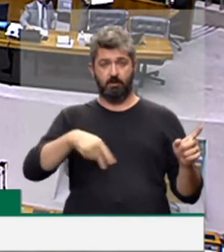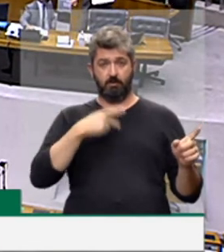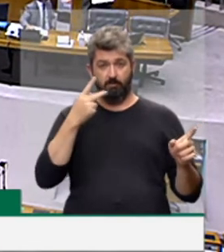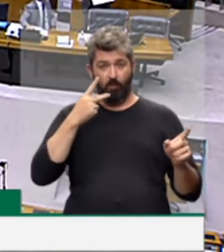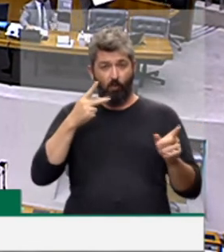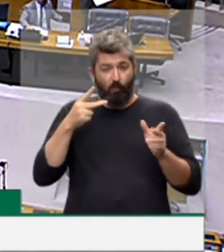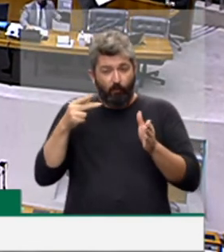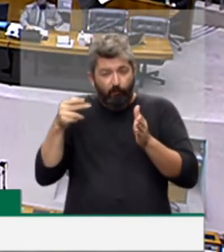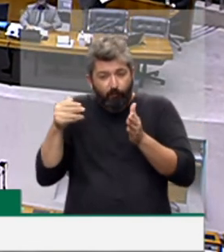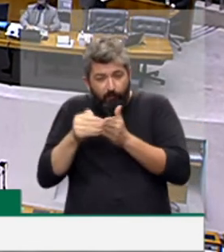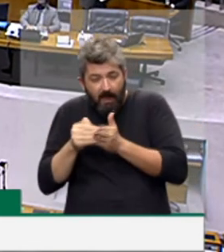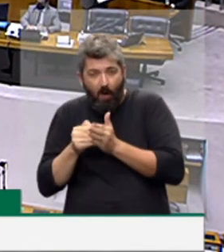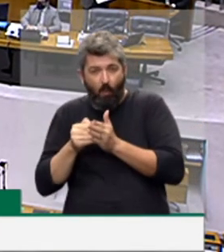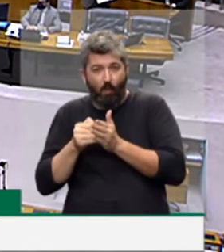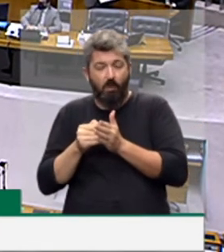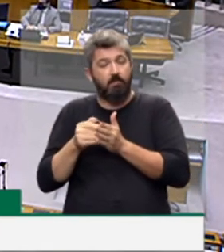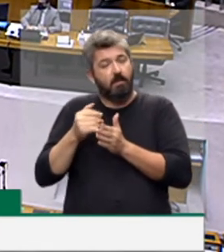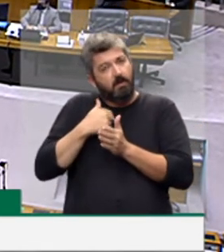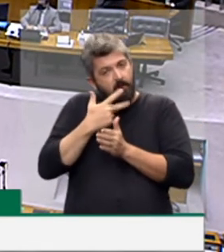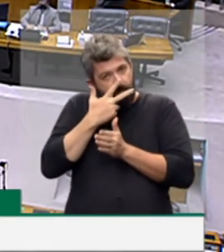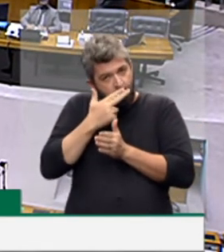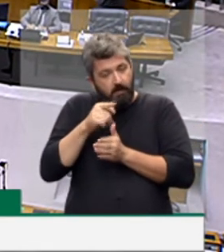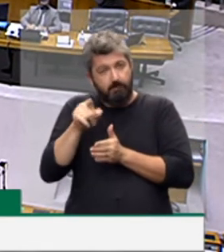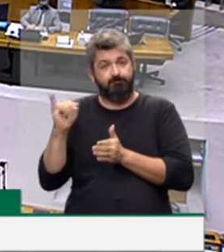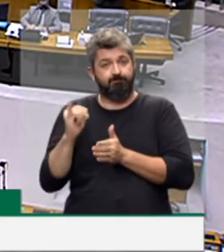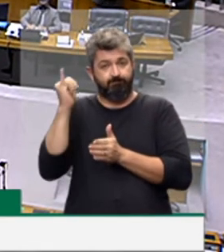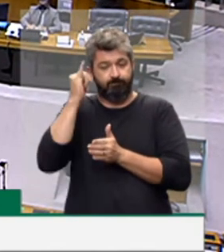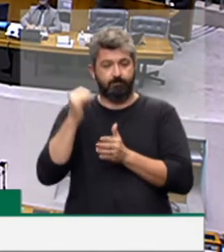VOTA O NOVO? [DEP. PAULO GANIME]: LÍDER DEPUTADO ARNALDO JARDIM